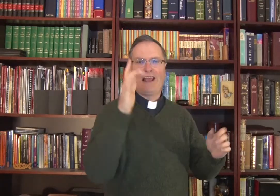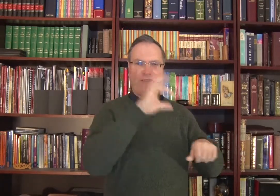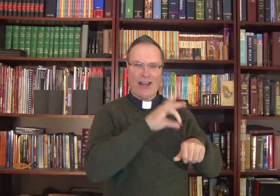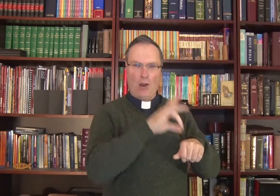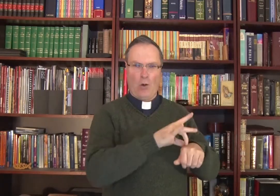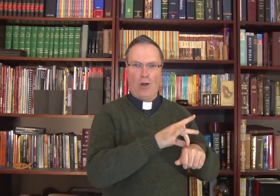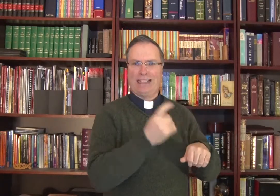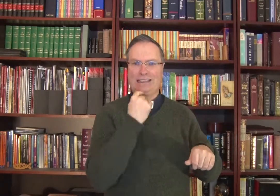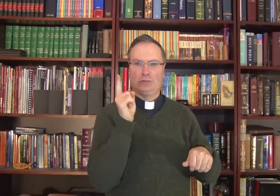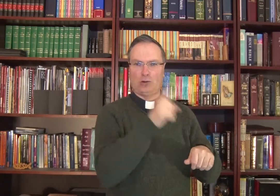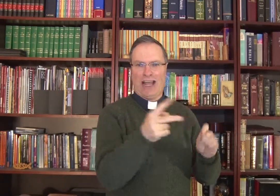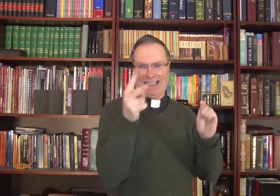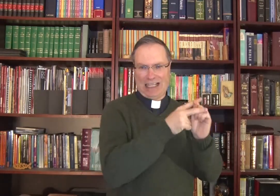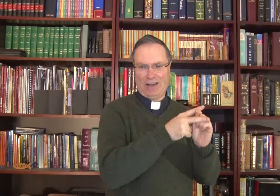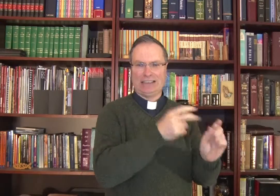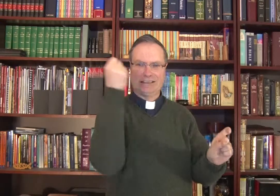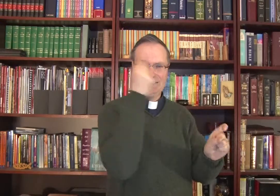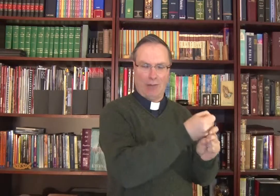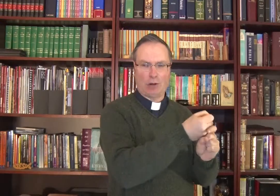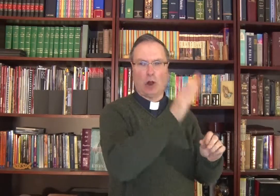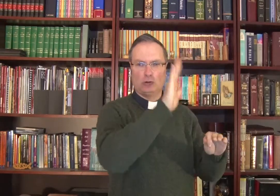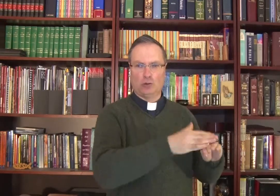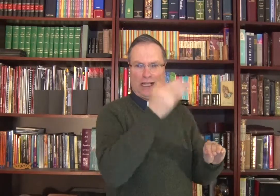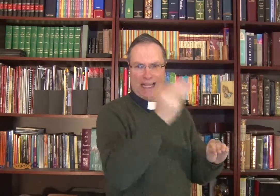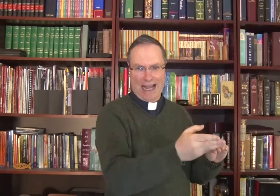les fléaux qui lui sont réservés s'abattront sur elle: